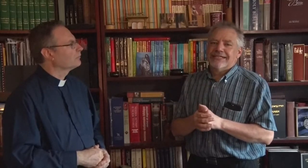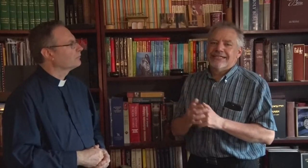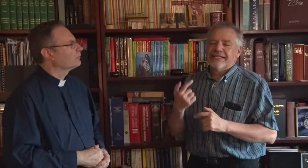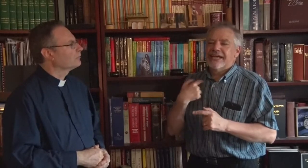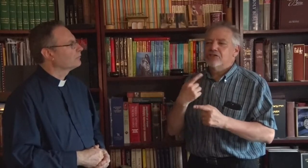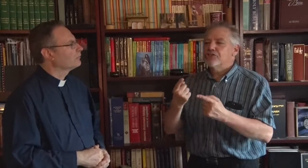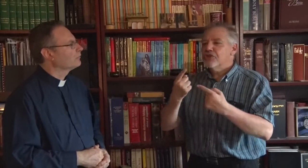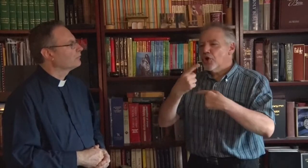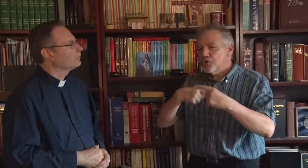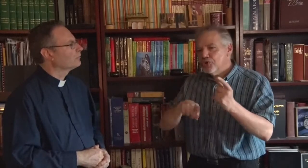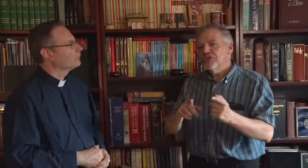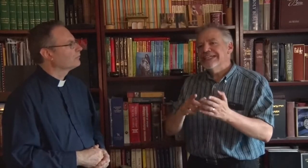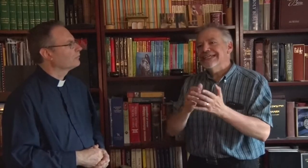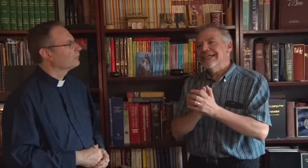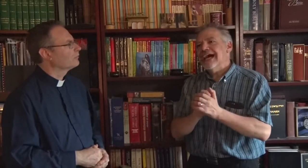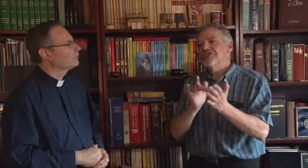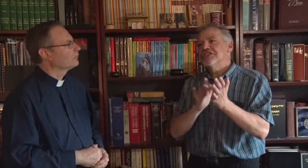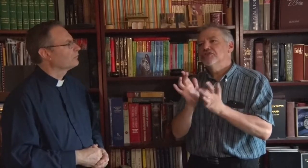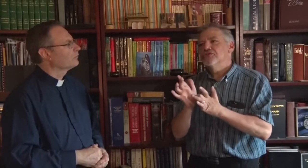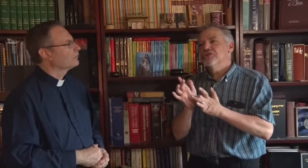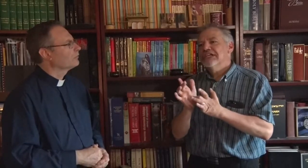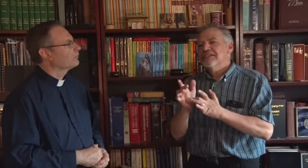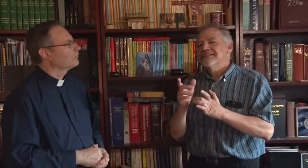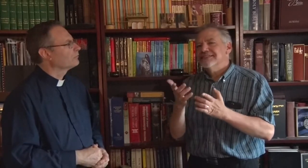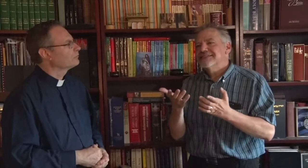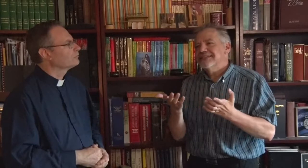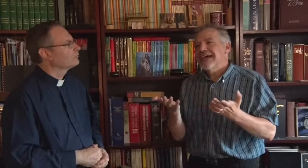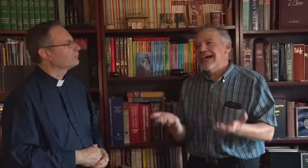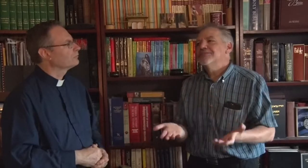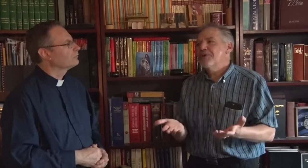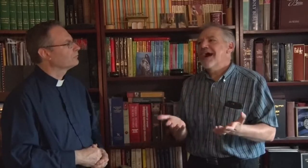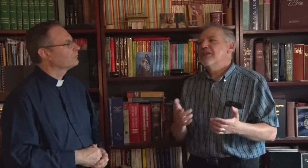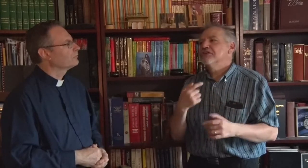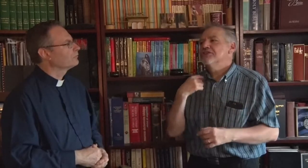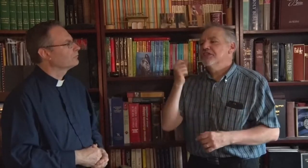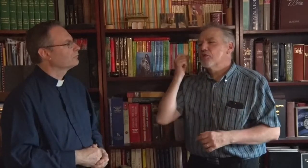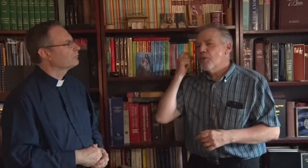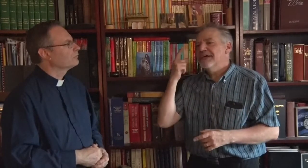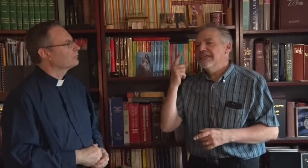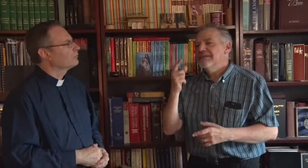Et quand je suis retourné à Jésus… c’est à ce moment-là que j’ai compris